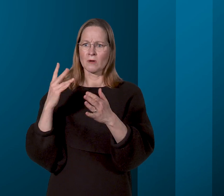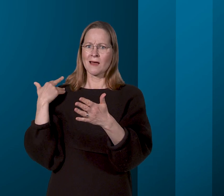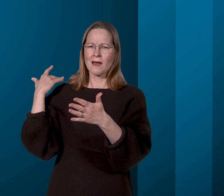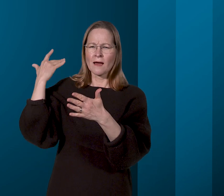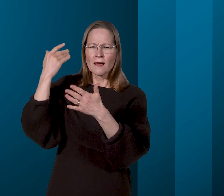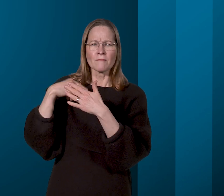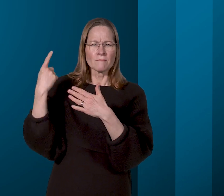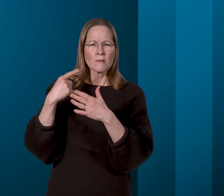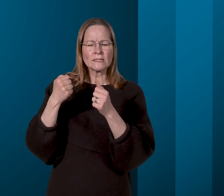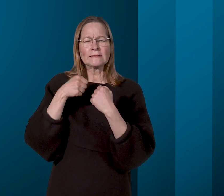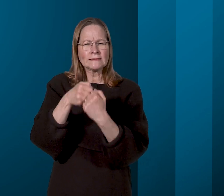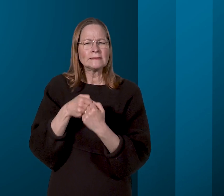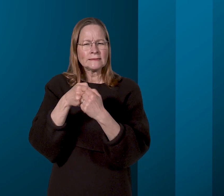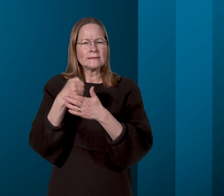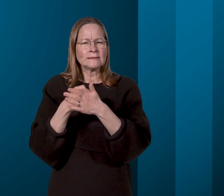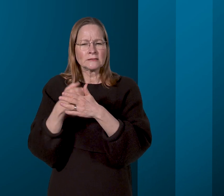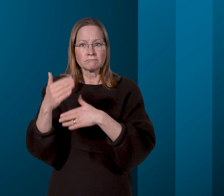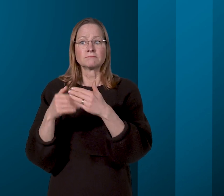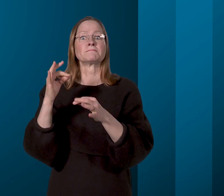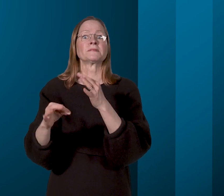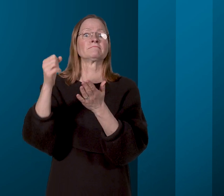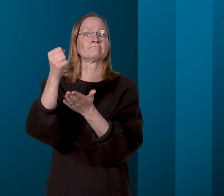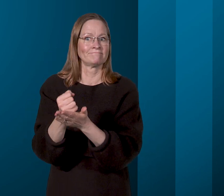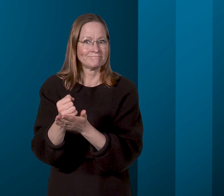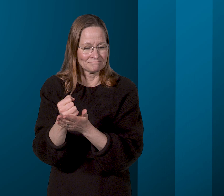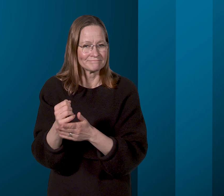millainen vuosikausia kestänyt taistelu päätöstä edelsi.